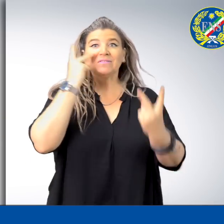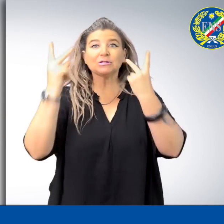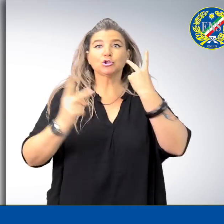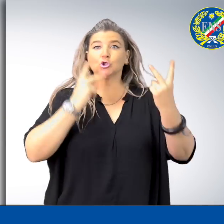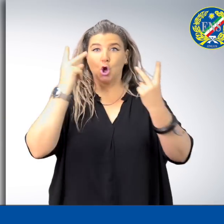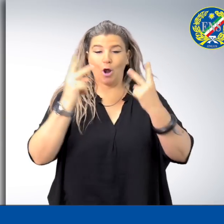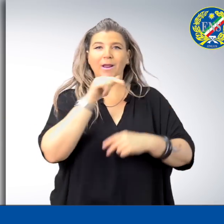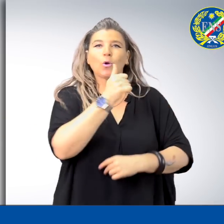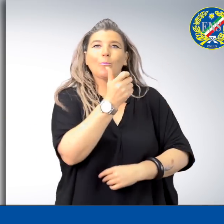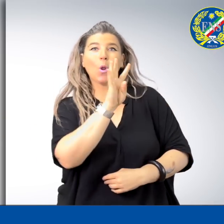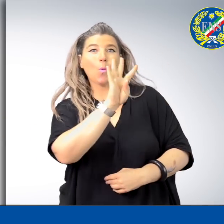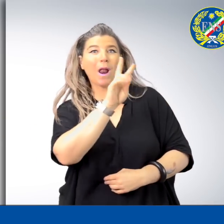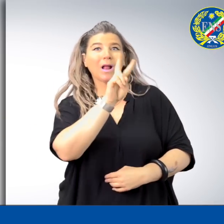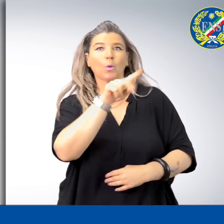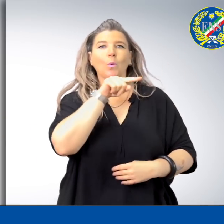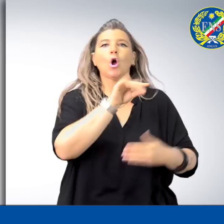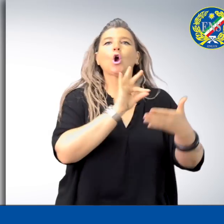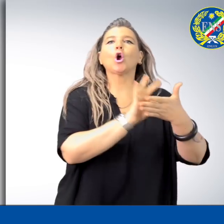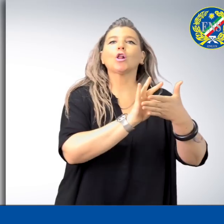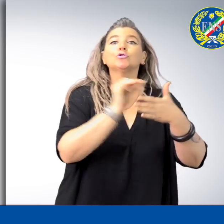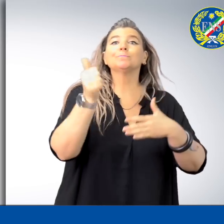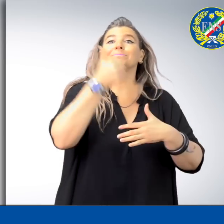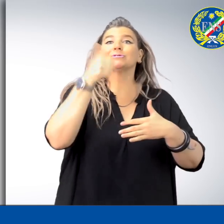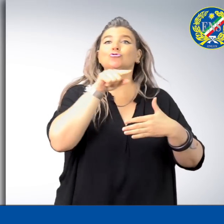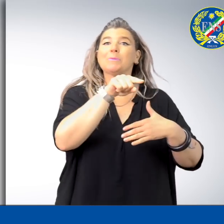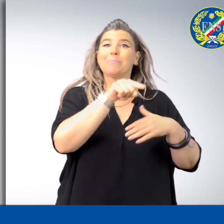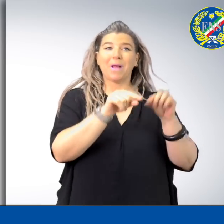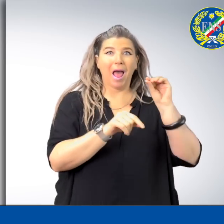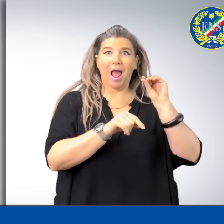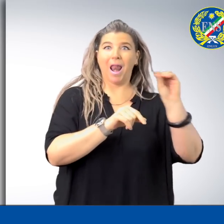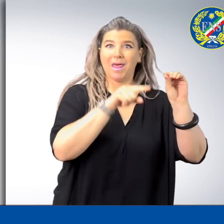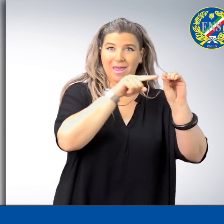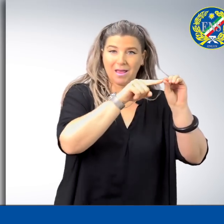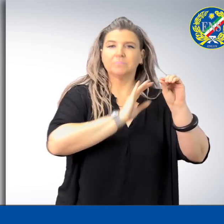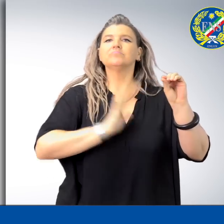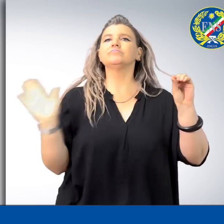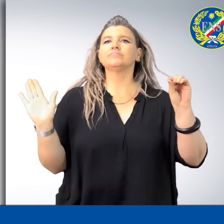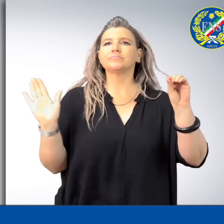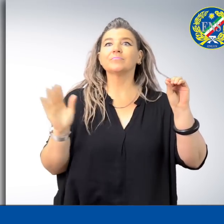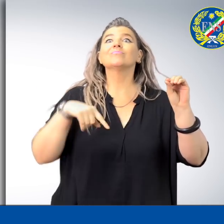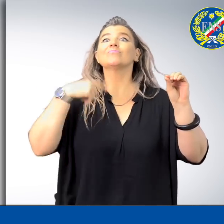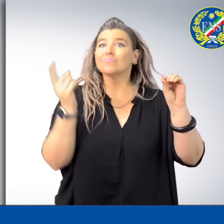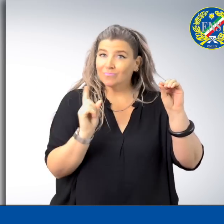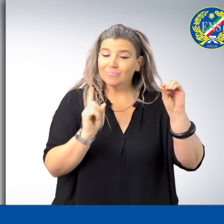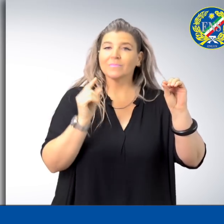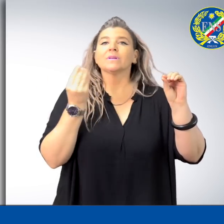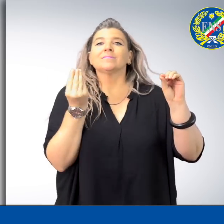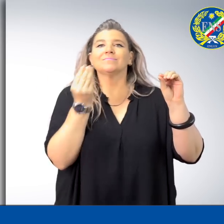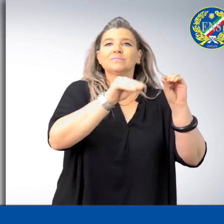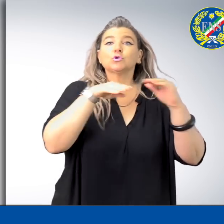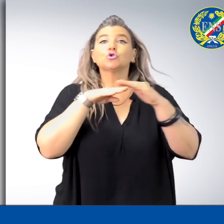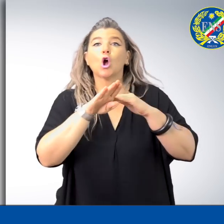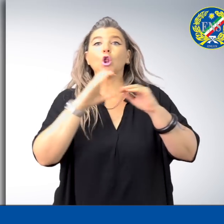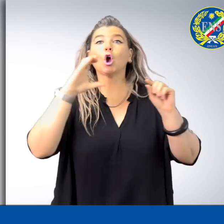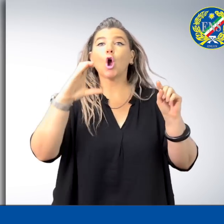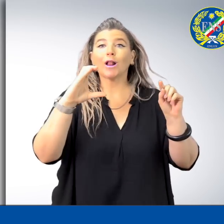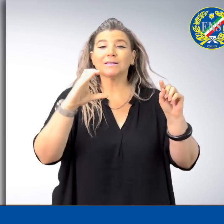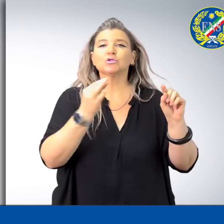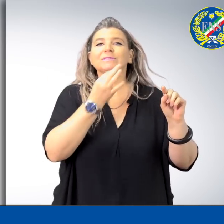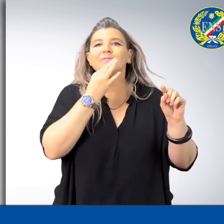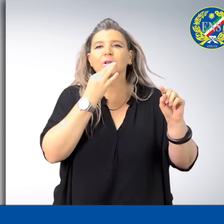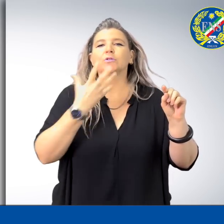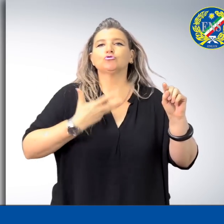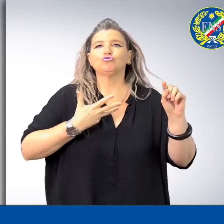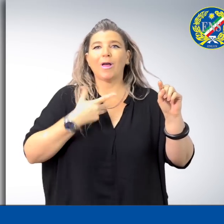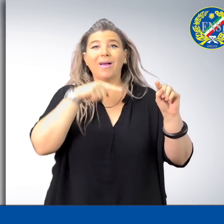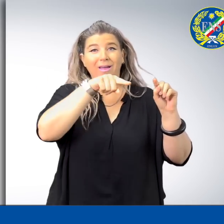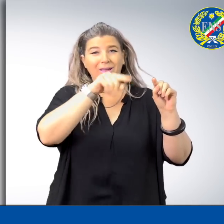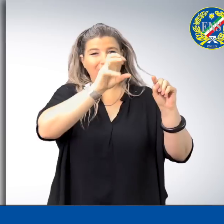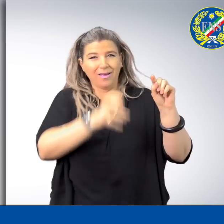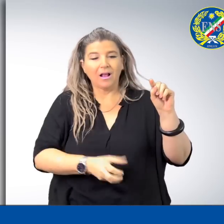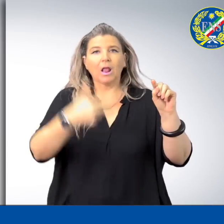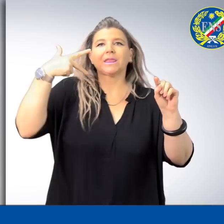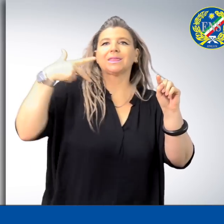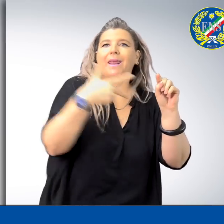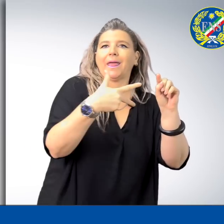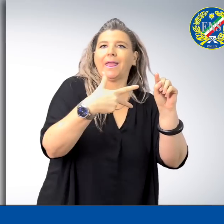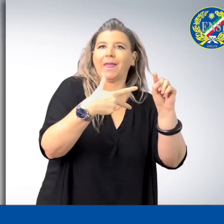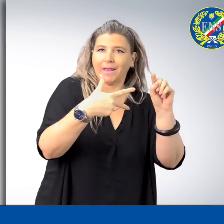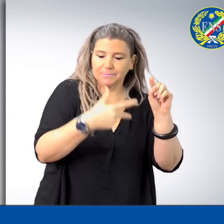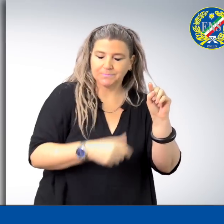Il codice numero 42 è quello principale e ci sono tre sottocodici.